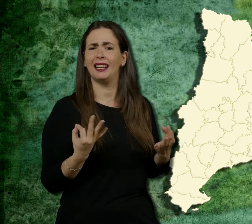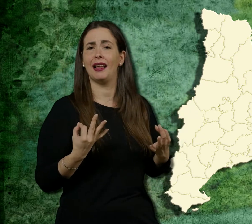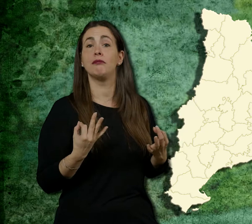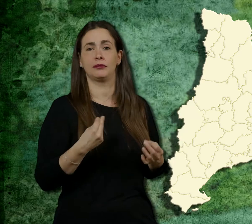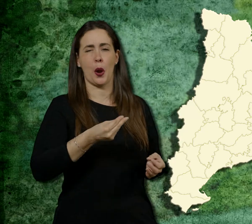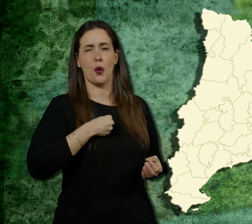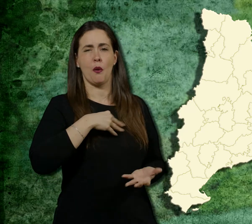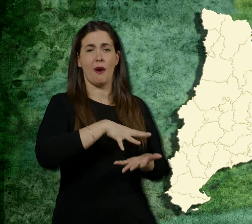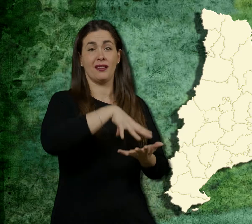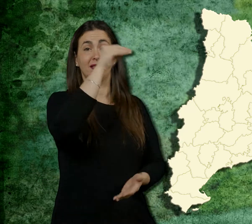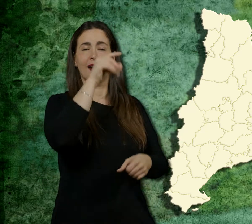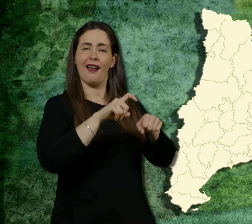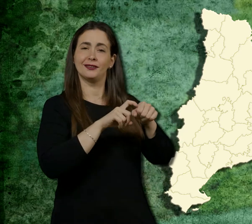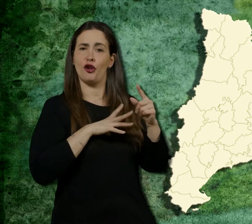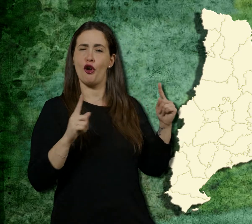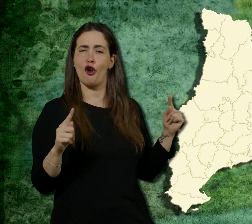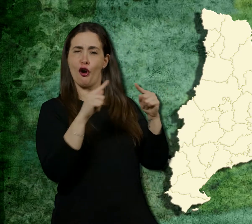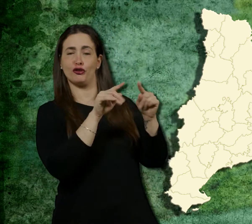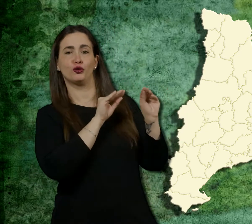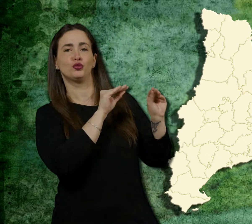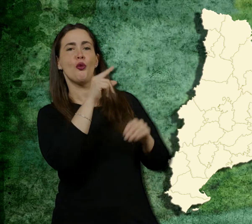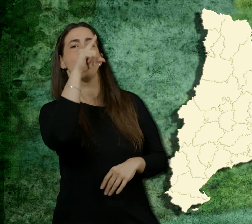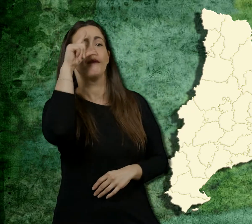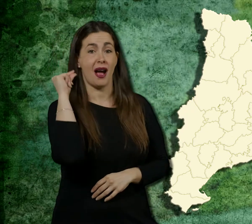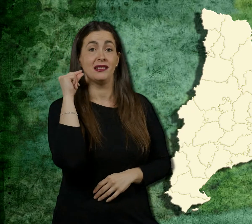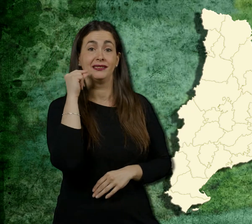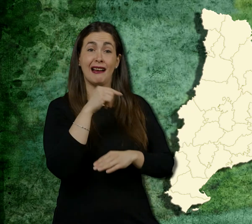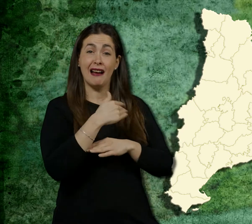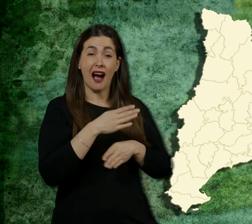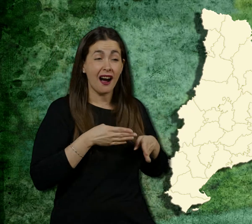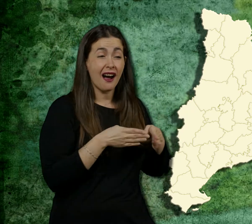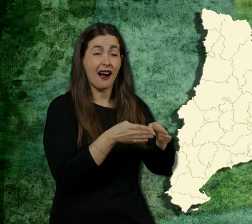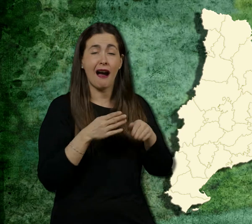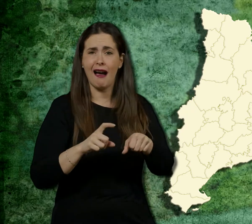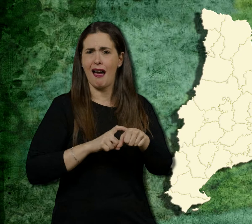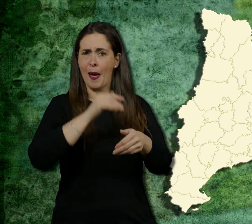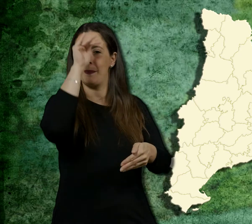Destacat: La basílica gòtica de Manresa, els carrers medievals,